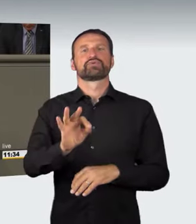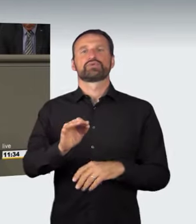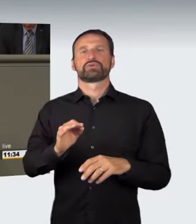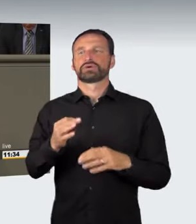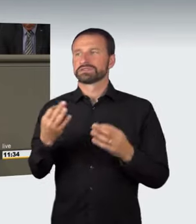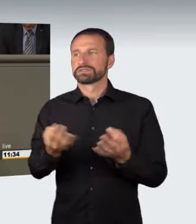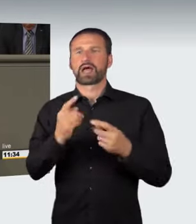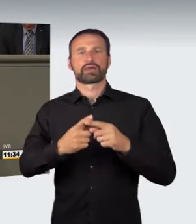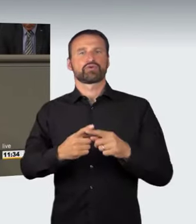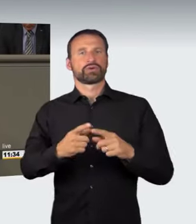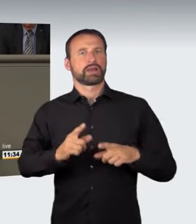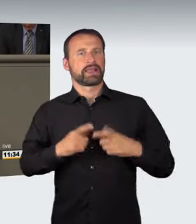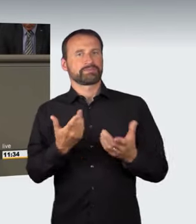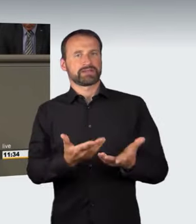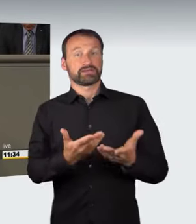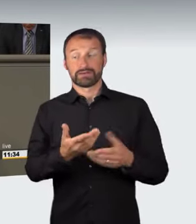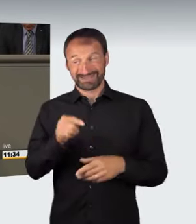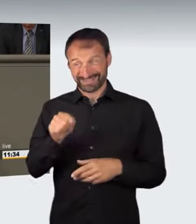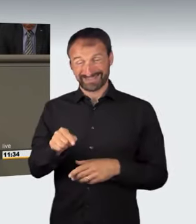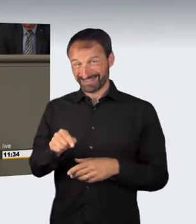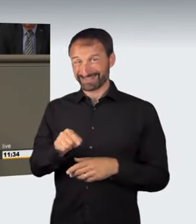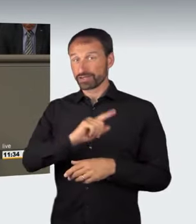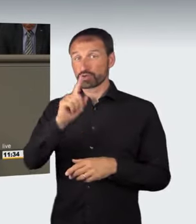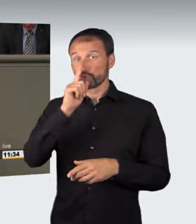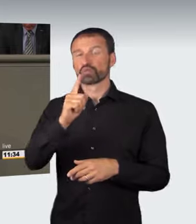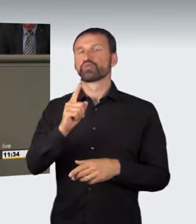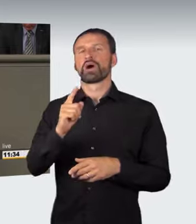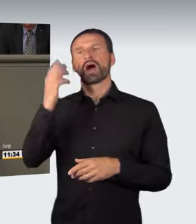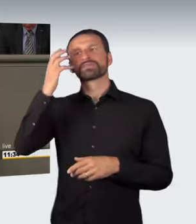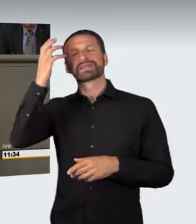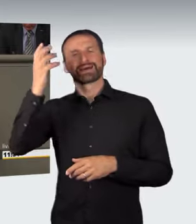reicht eben nicht aus. Die Einführung dieses abstrakten Gefährdungsdelikts